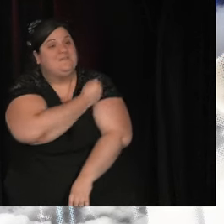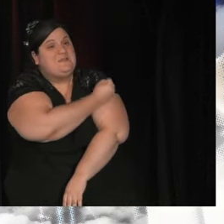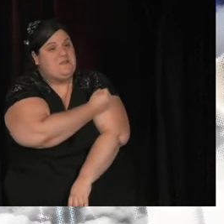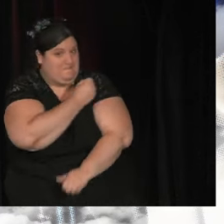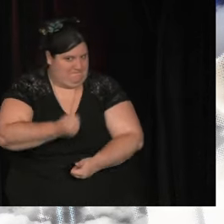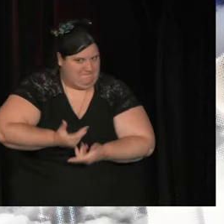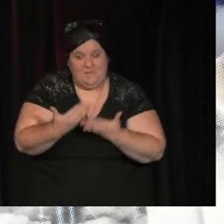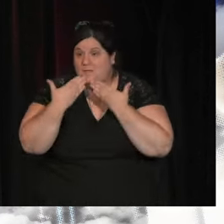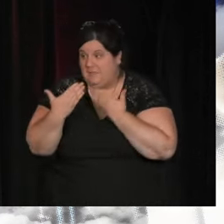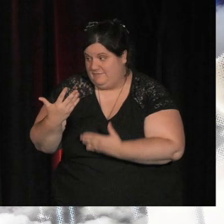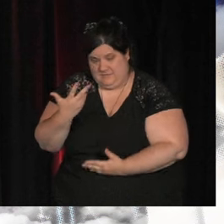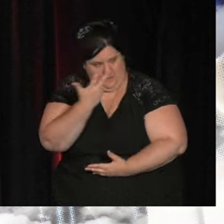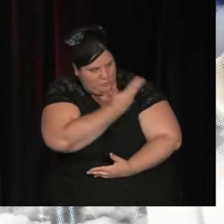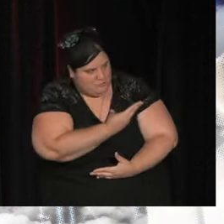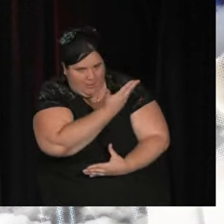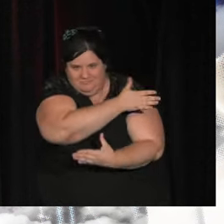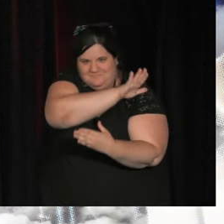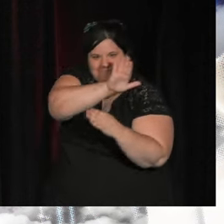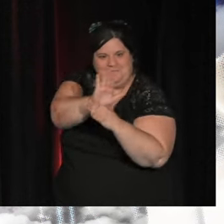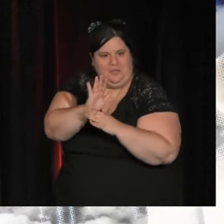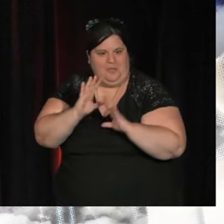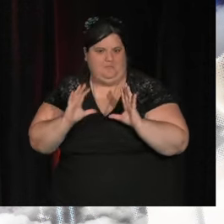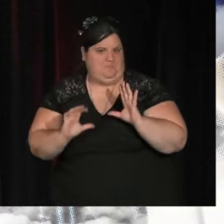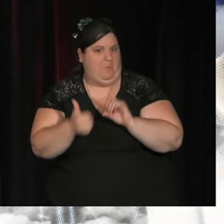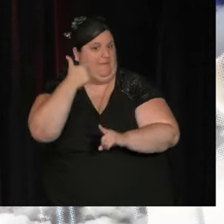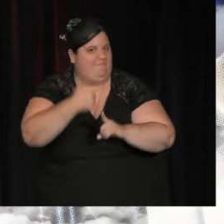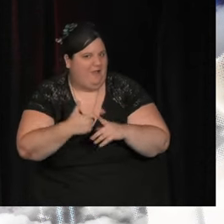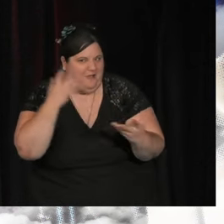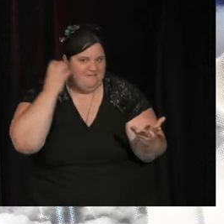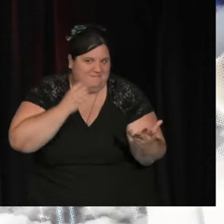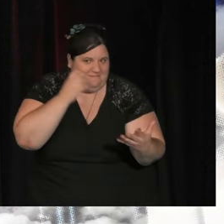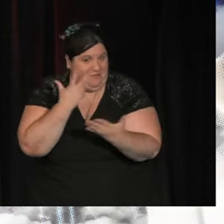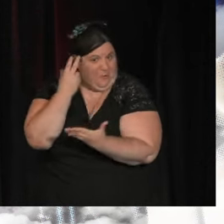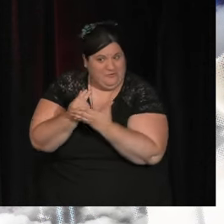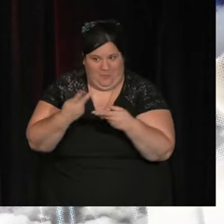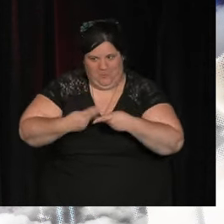Merci beaucoup. Merci. Merci à tous les trois d'avoir accepté de faire ce premier enregistrement en public chez nous. C'est un grand honneur pour nous.